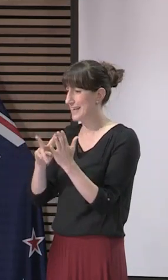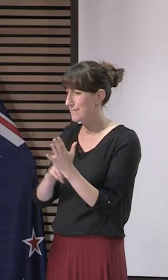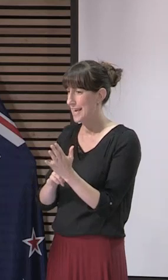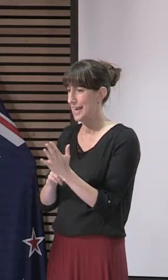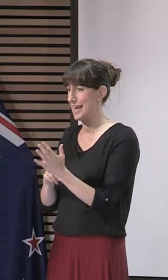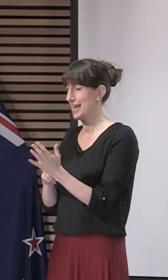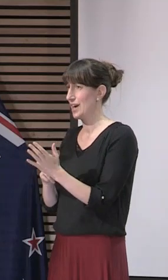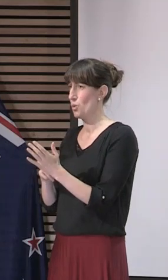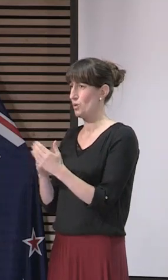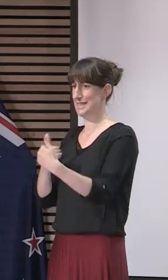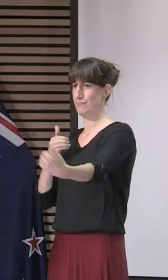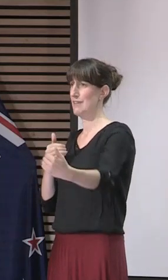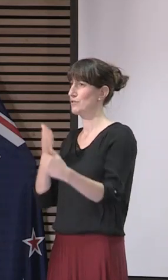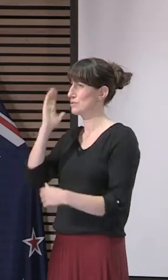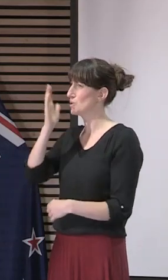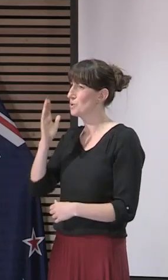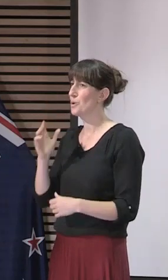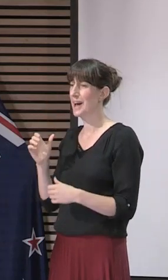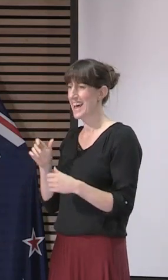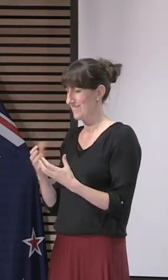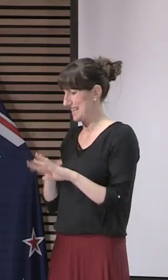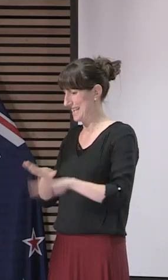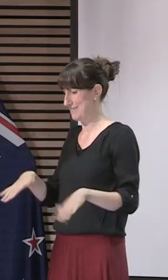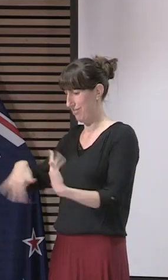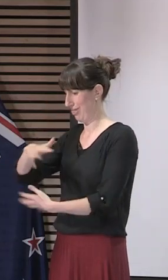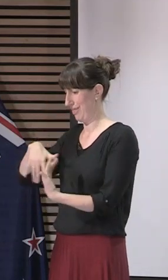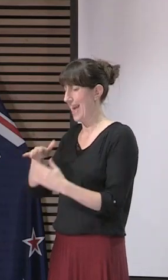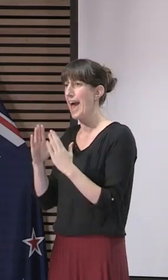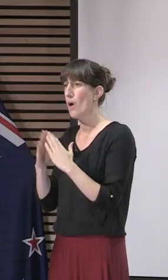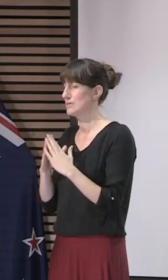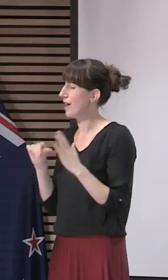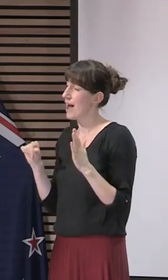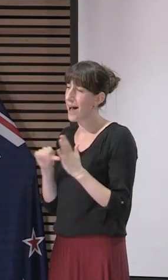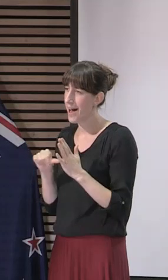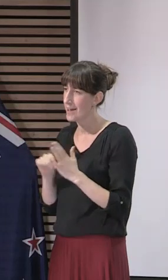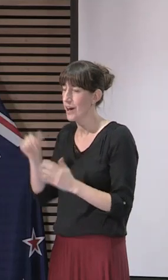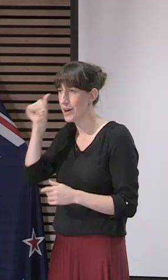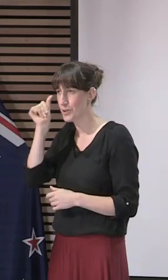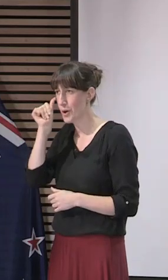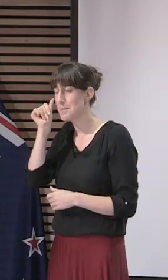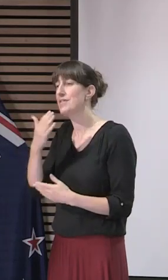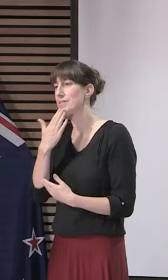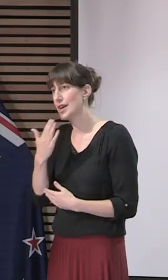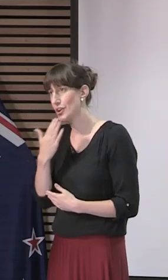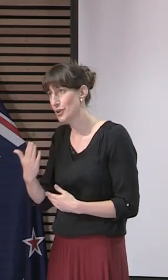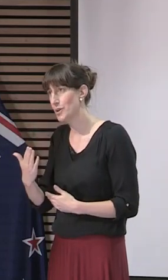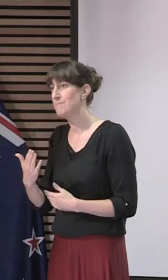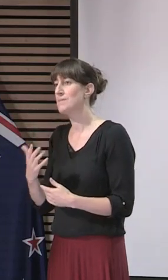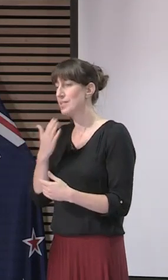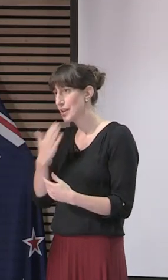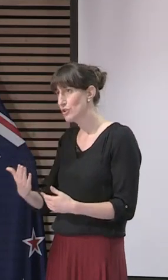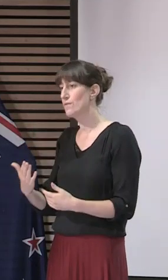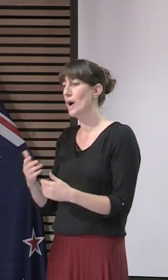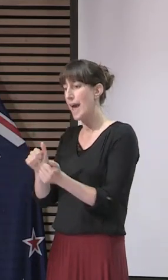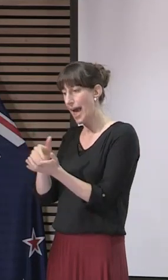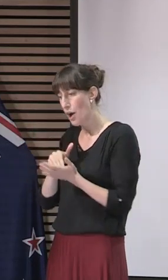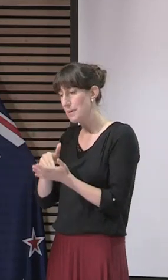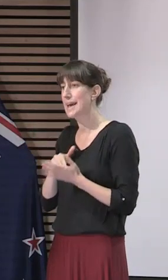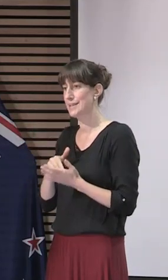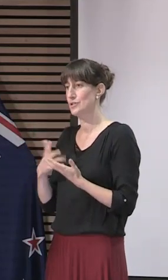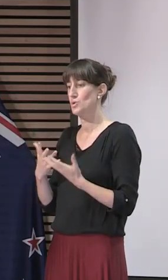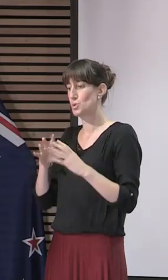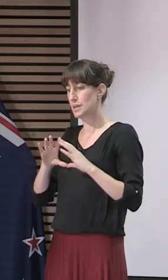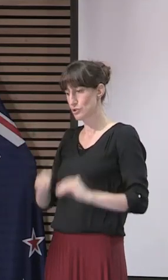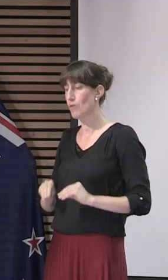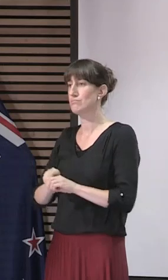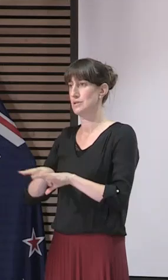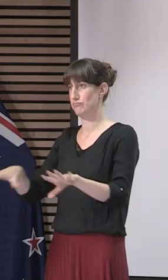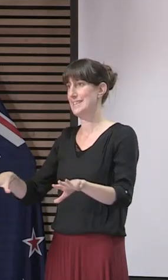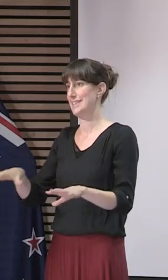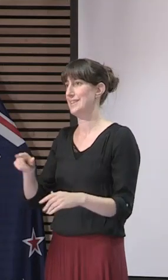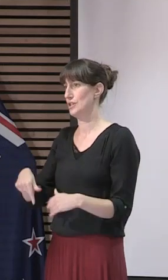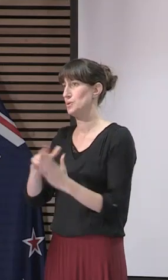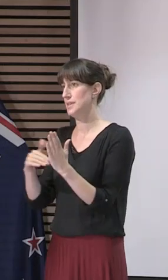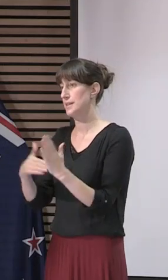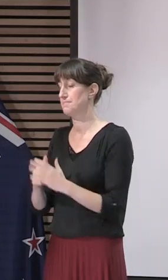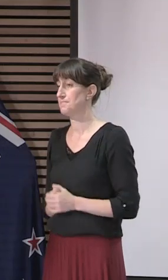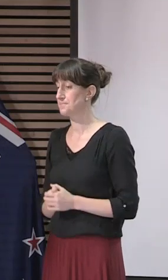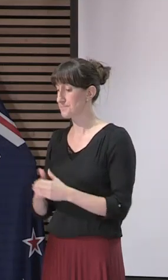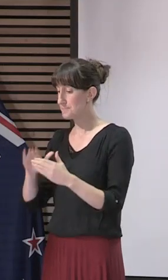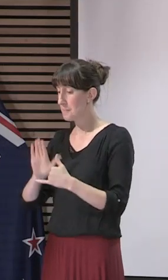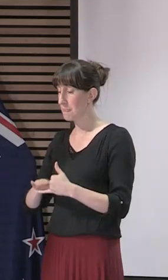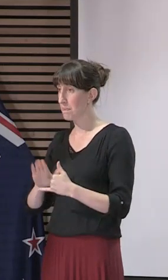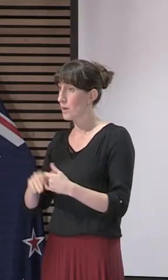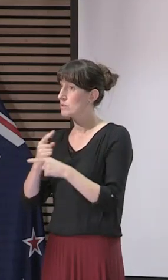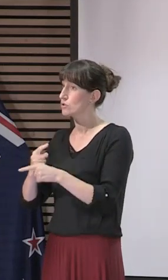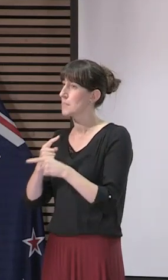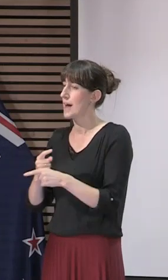ana, ahakoa. Kei te mohio au ko